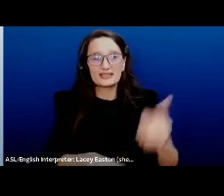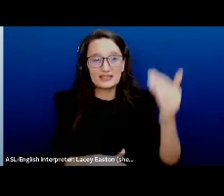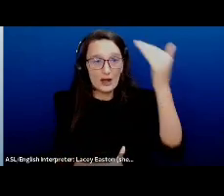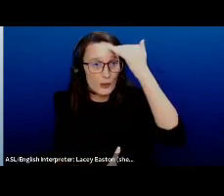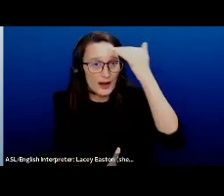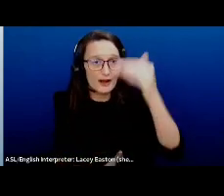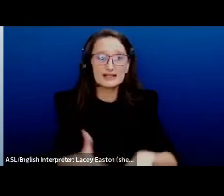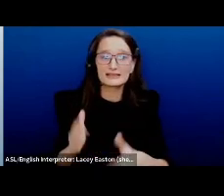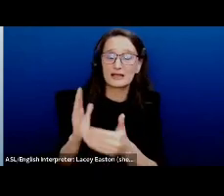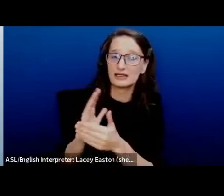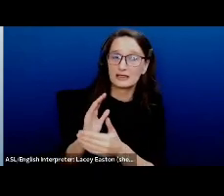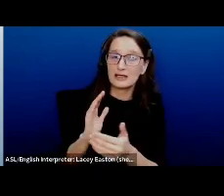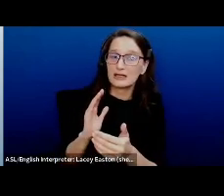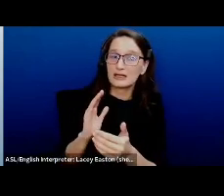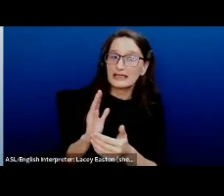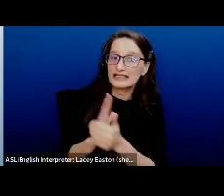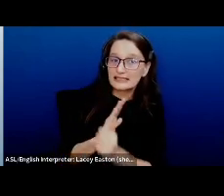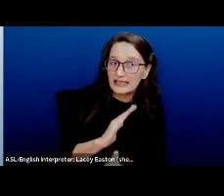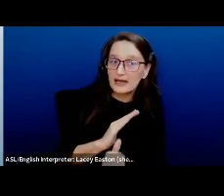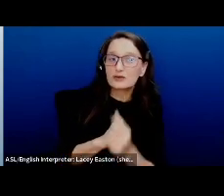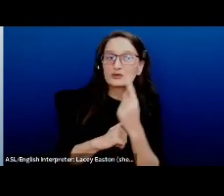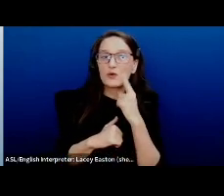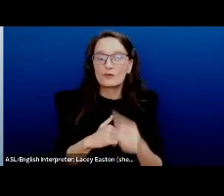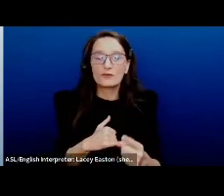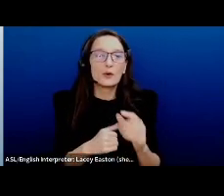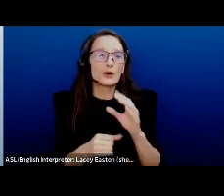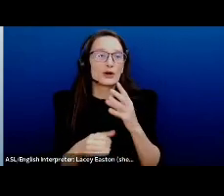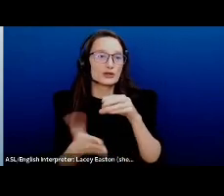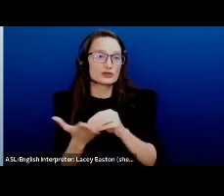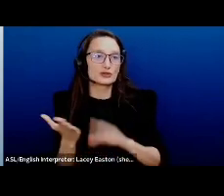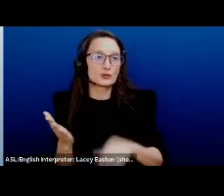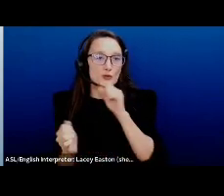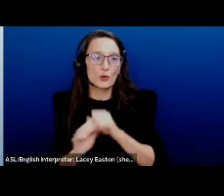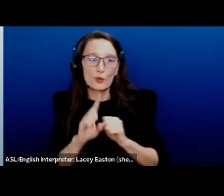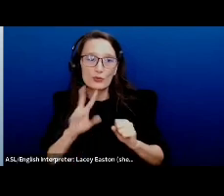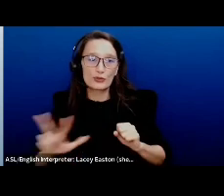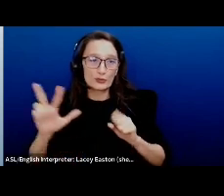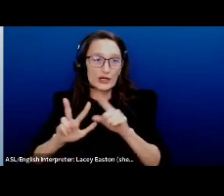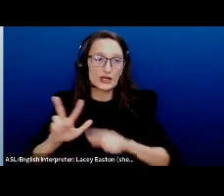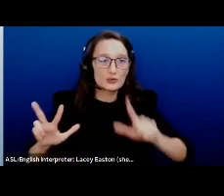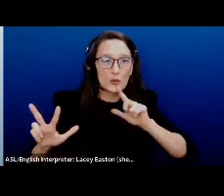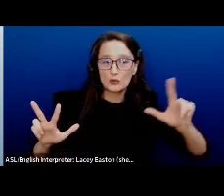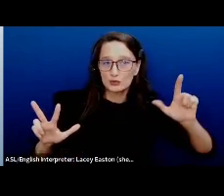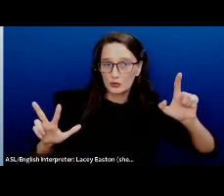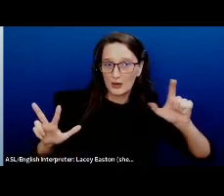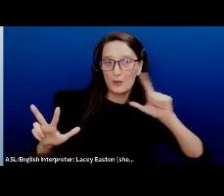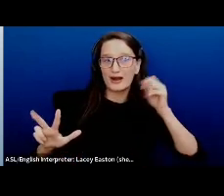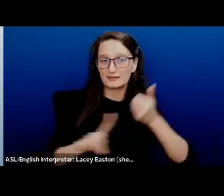para estudiantes sordociegos de 3 a 21 años que reciben servicios en entornos educativos